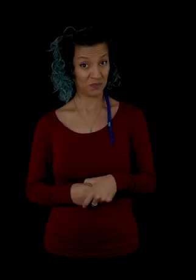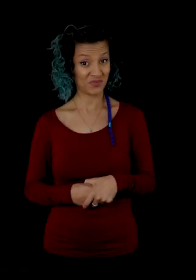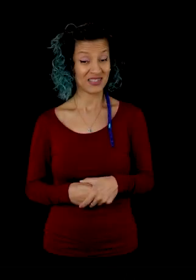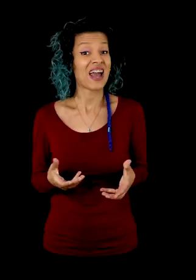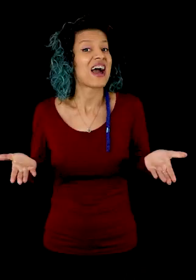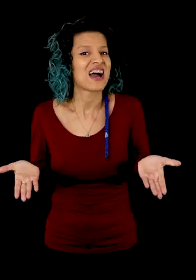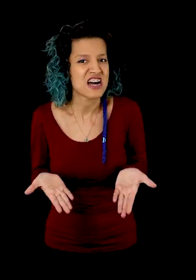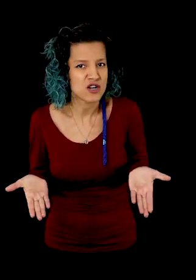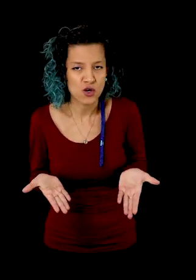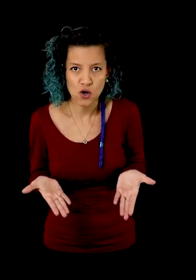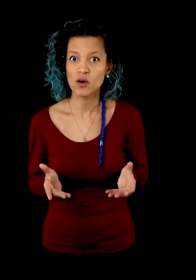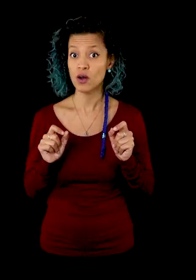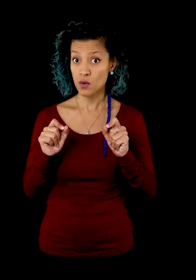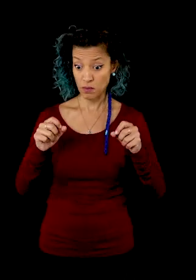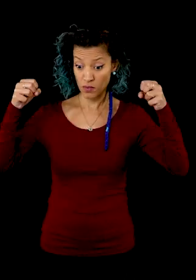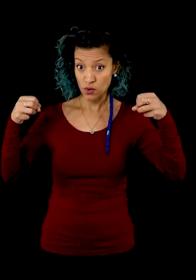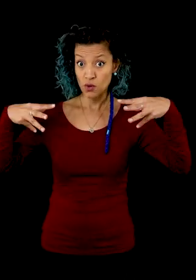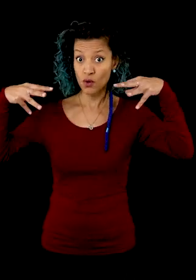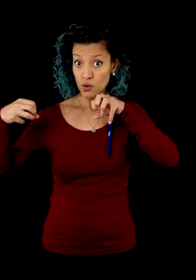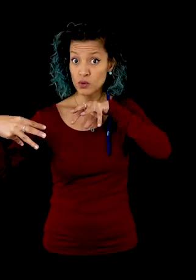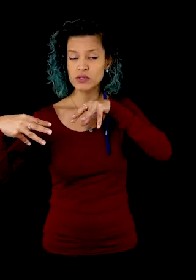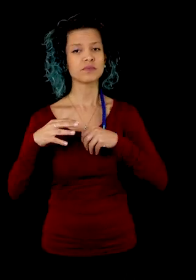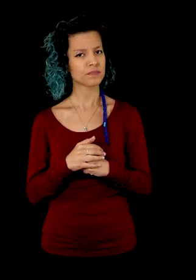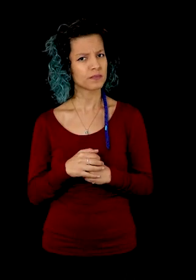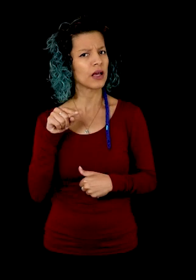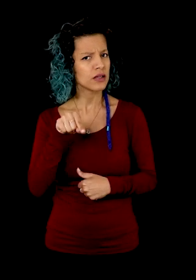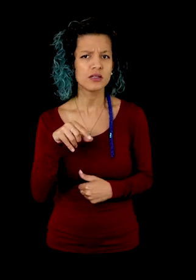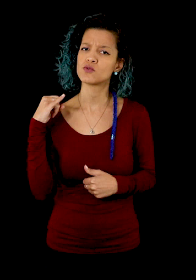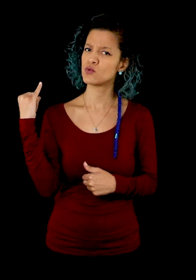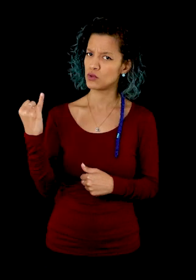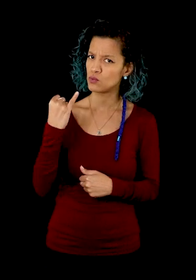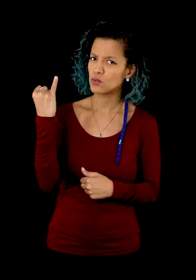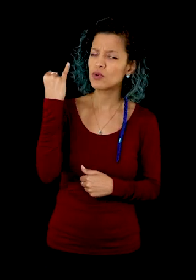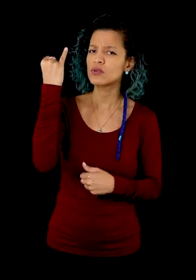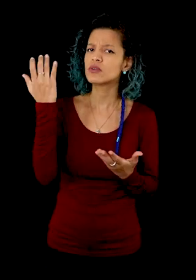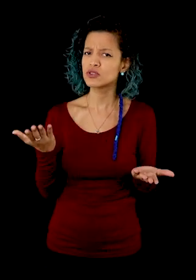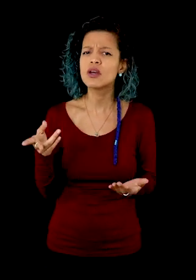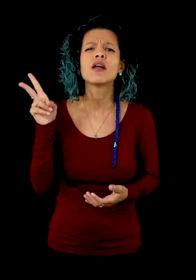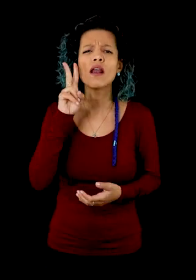E agora a gente coloca as luzes. Essa parte da iluminação é muito importante.